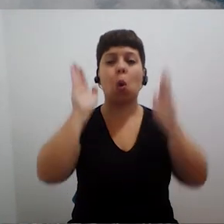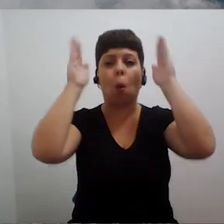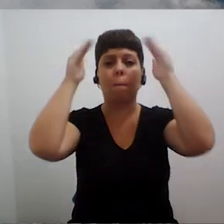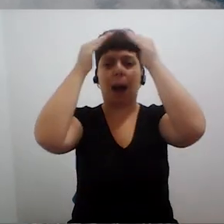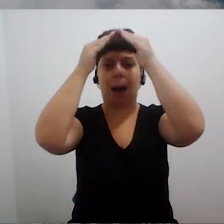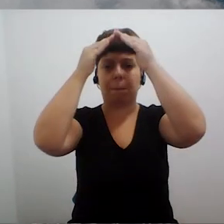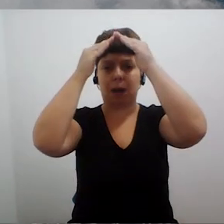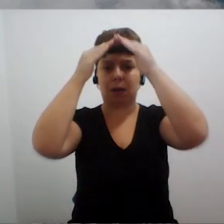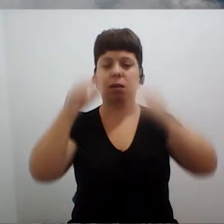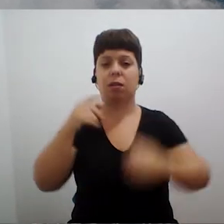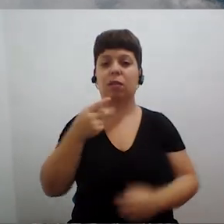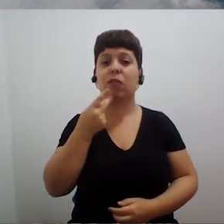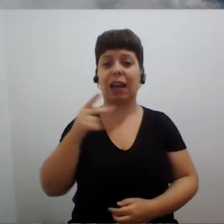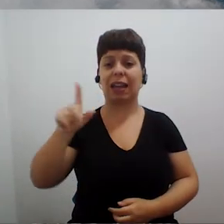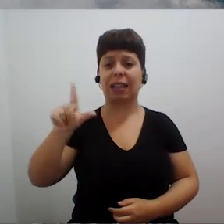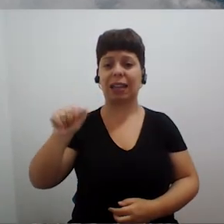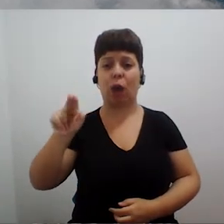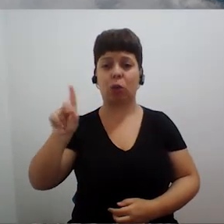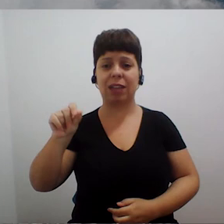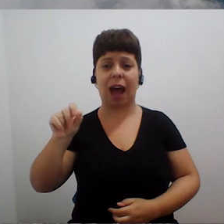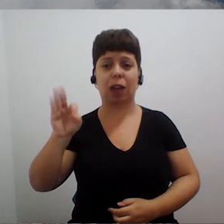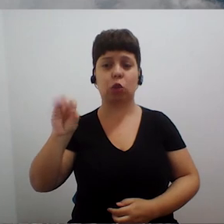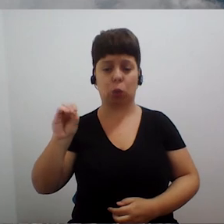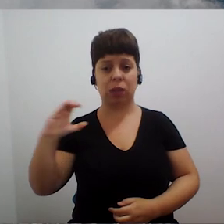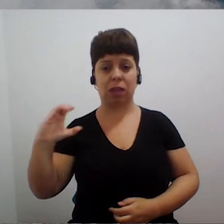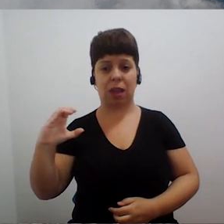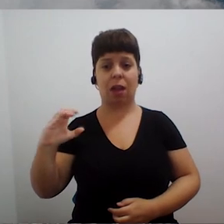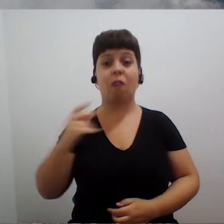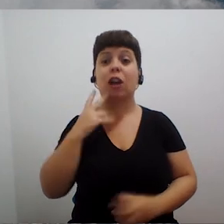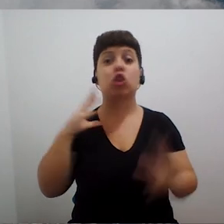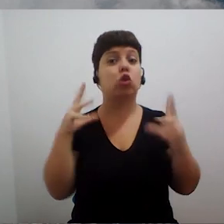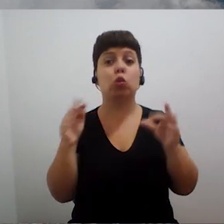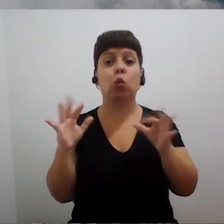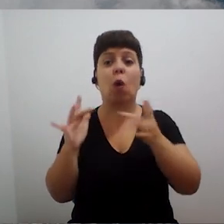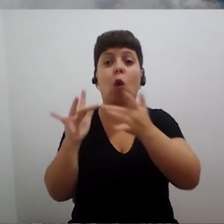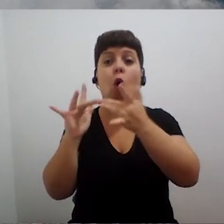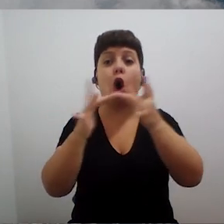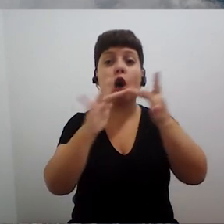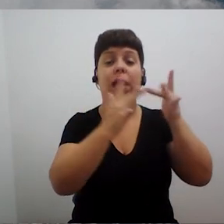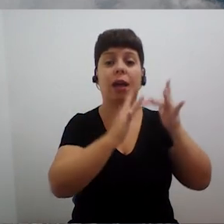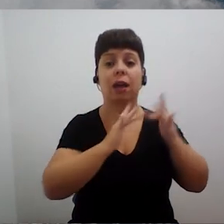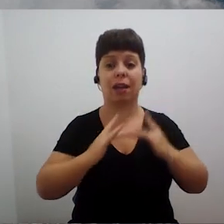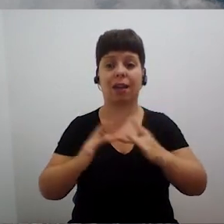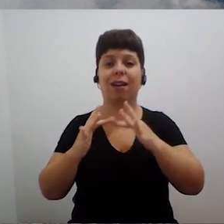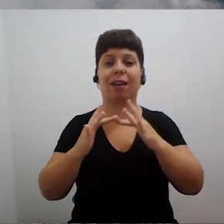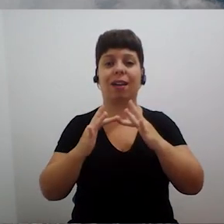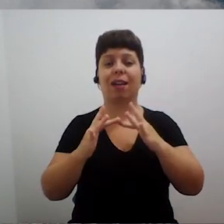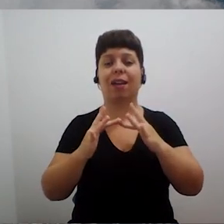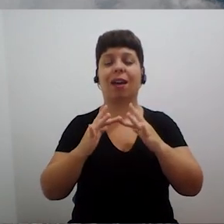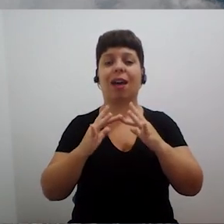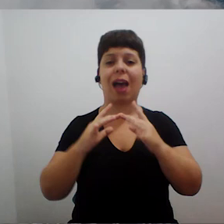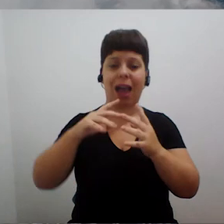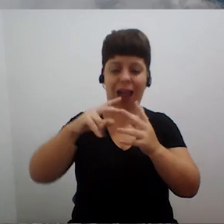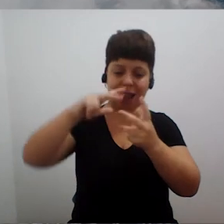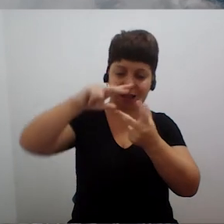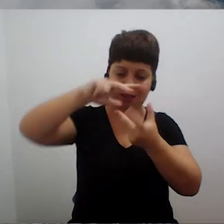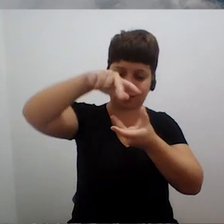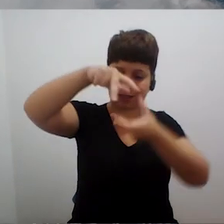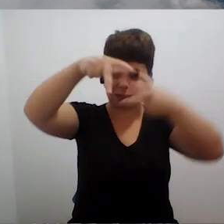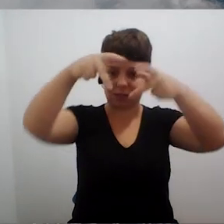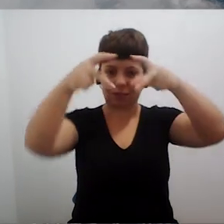"tudo está interligado", o poliedro formados pelas diferentes